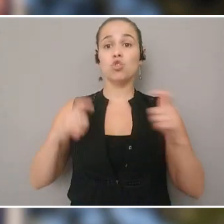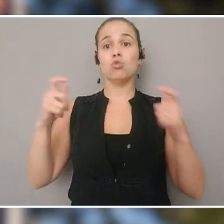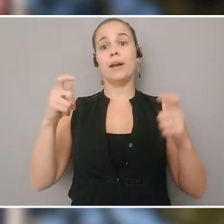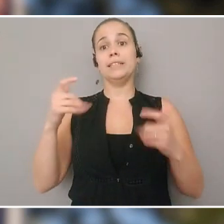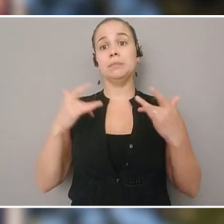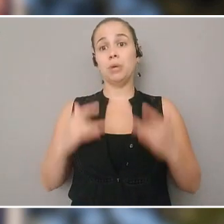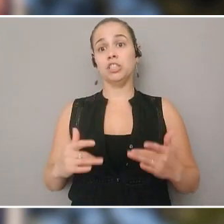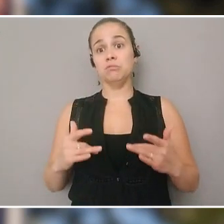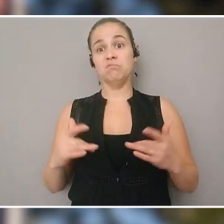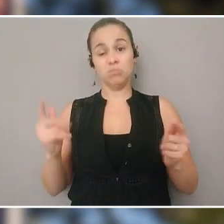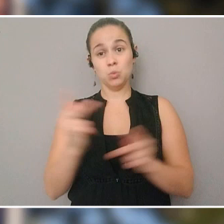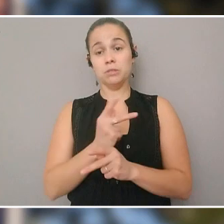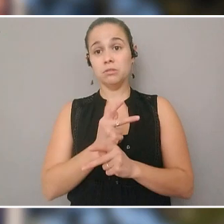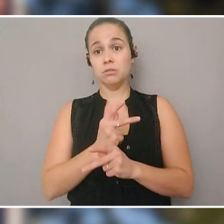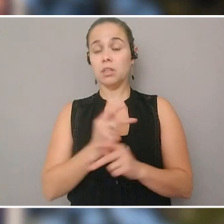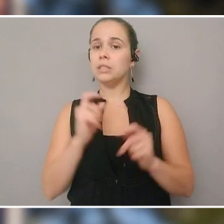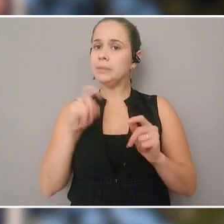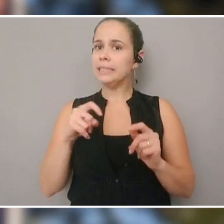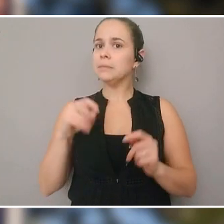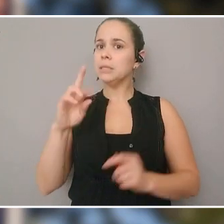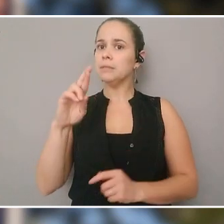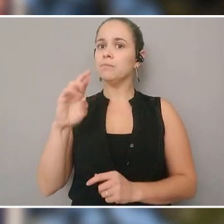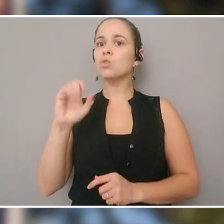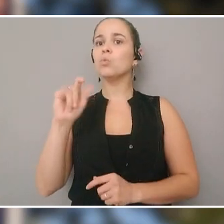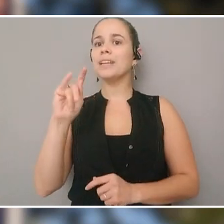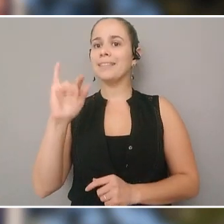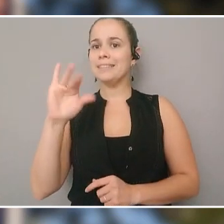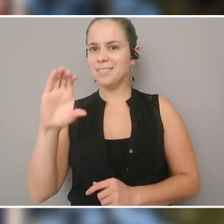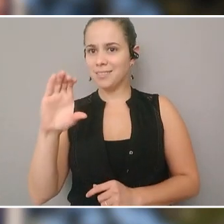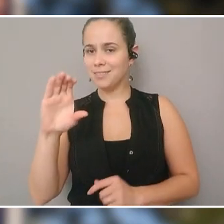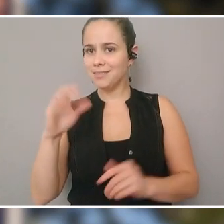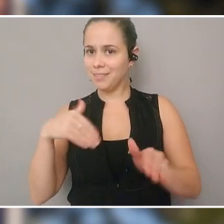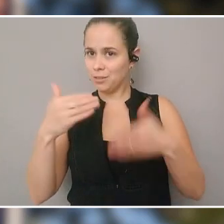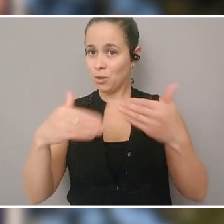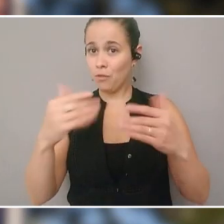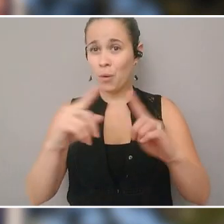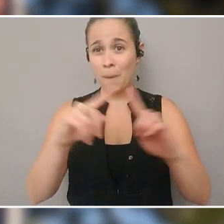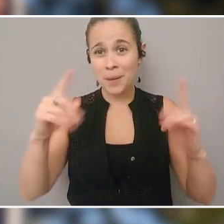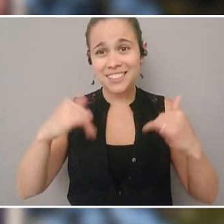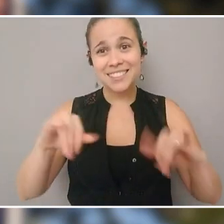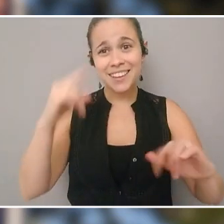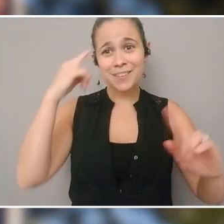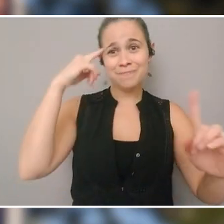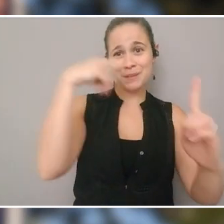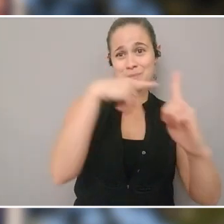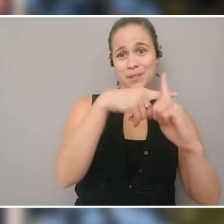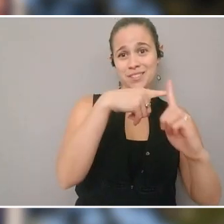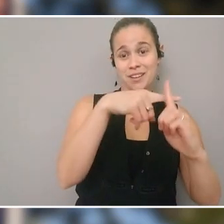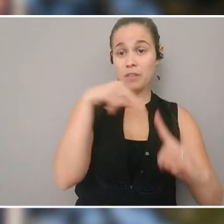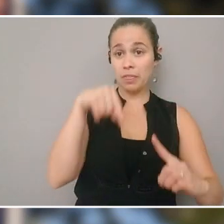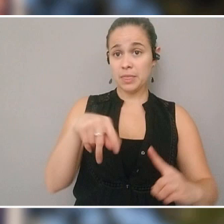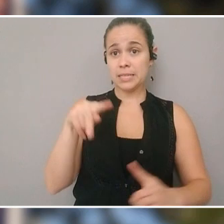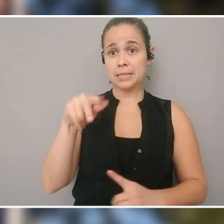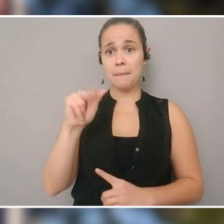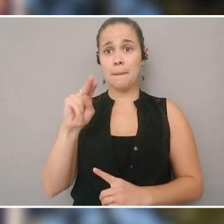cuando avanzen. Al mismo tiempo, por favor séan